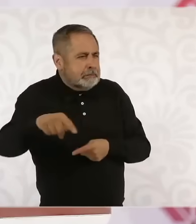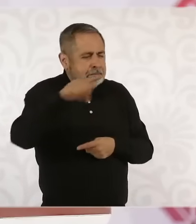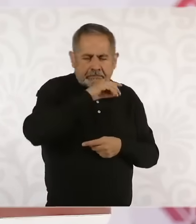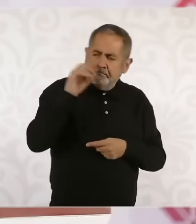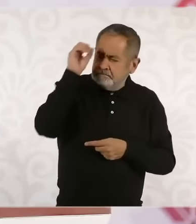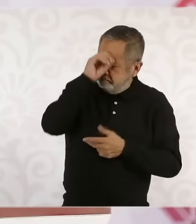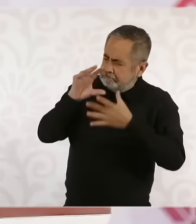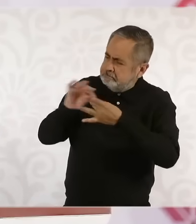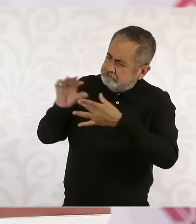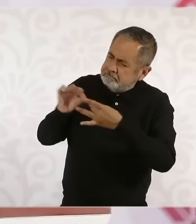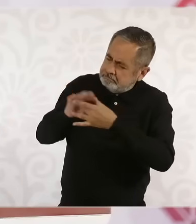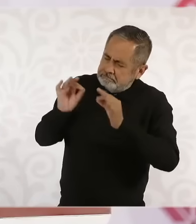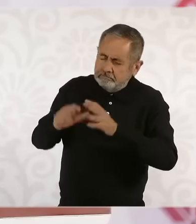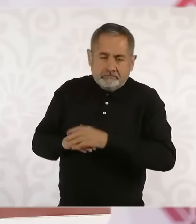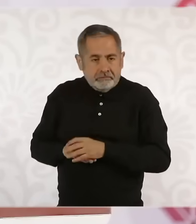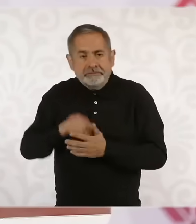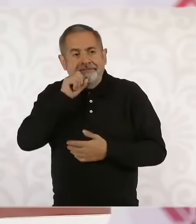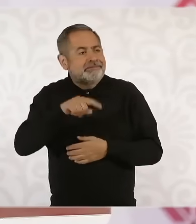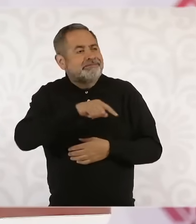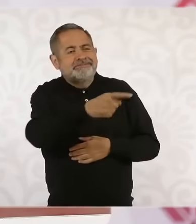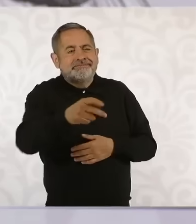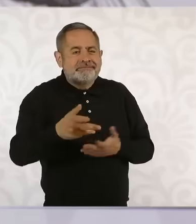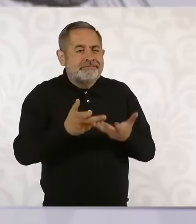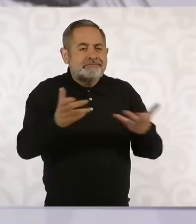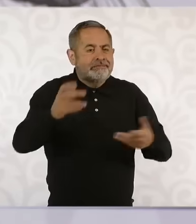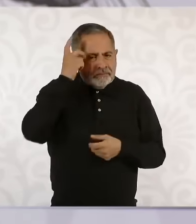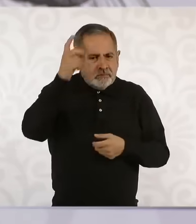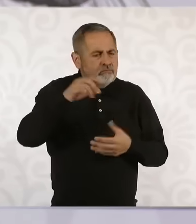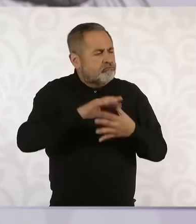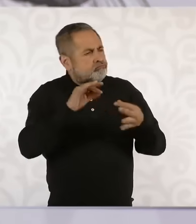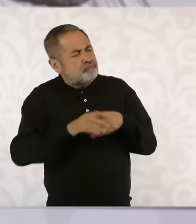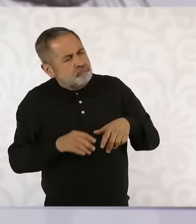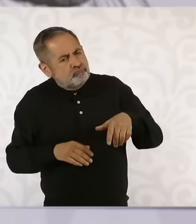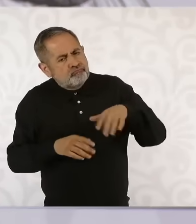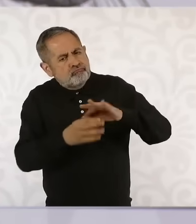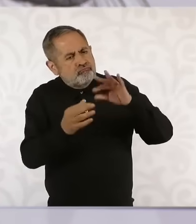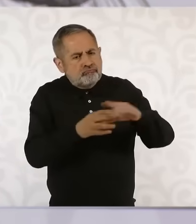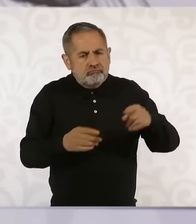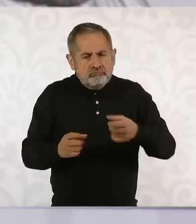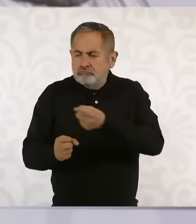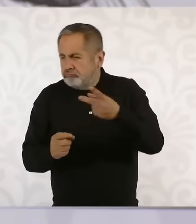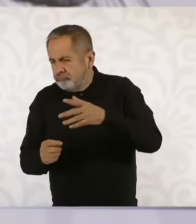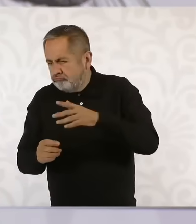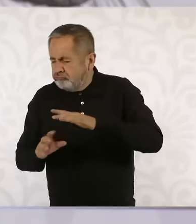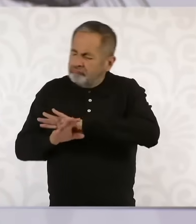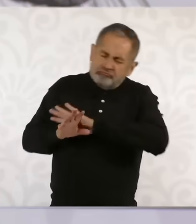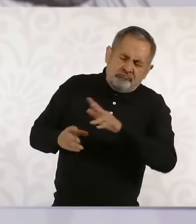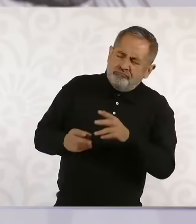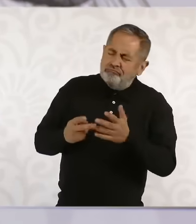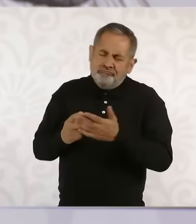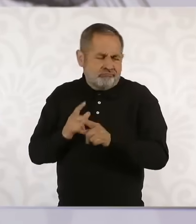a los productores agrícolas que se levantaron de ahí de la mesa, todo lo que ellos estaban